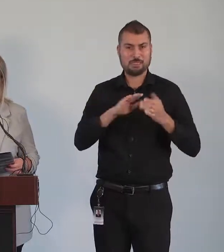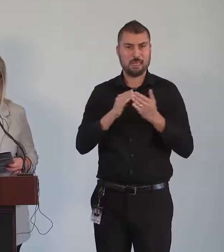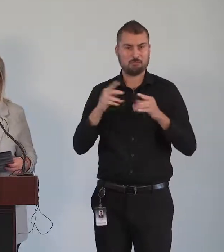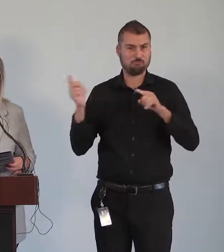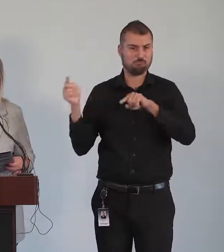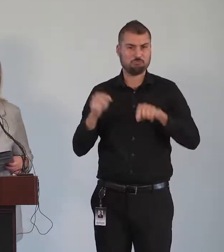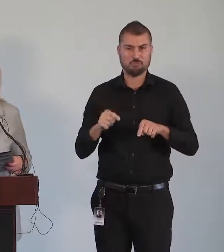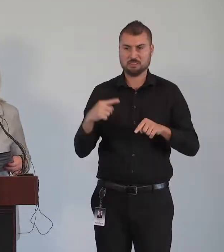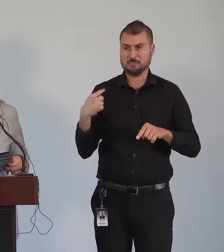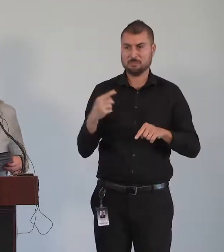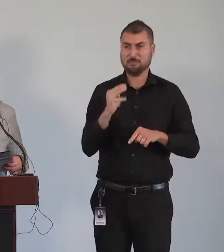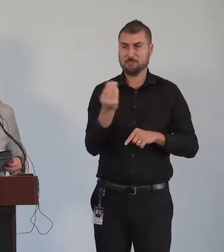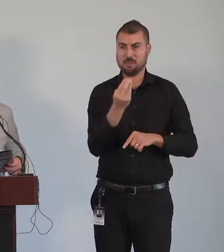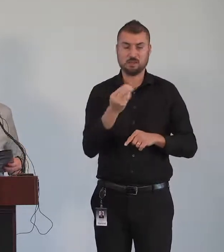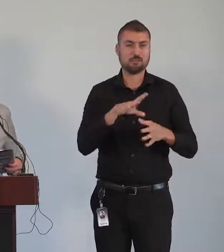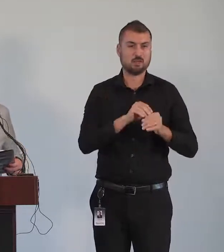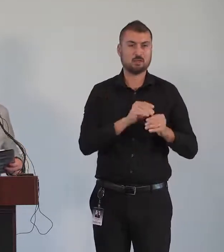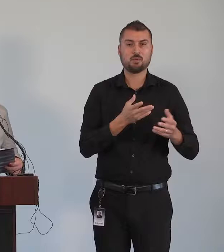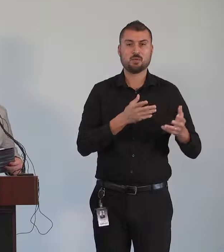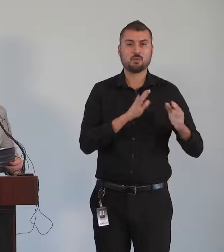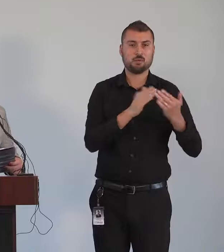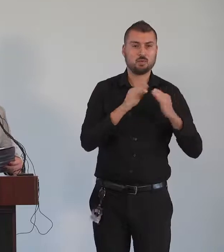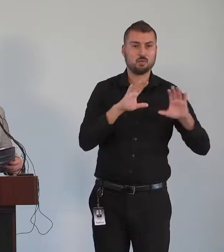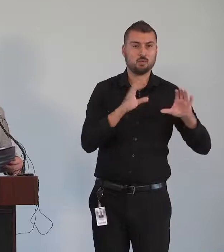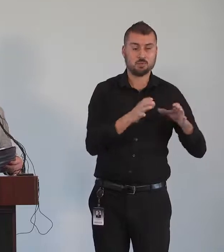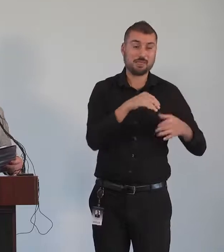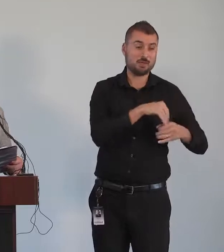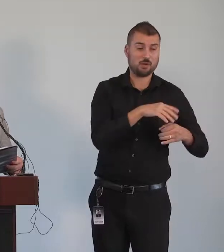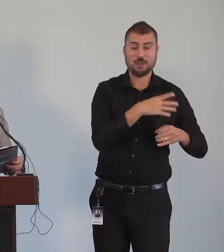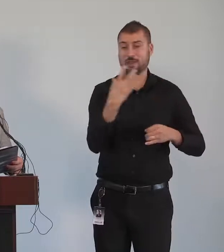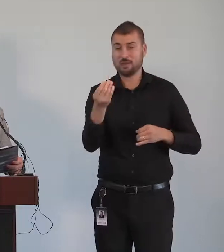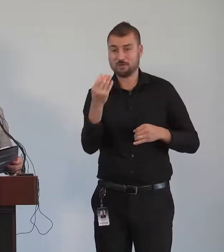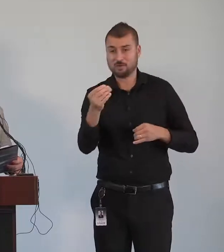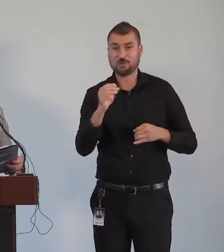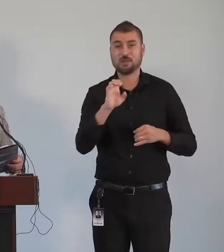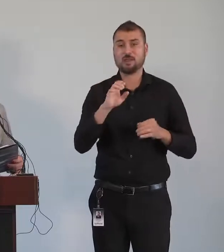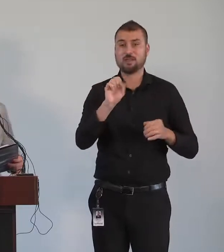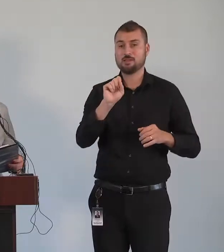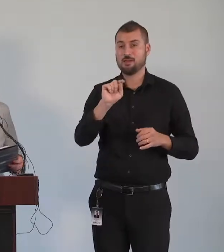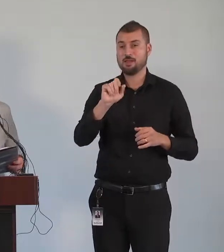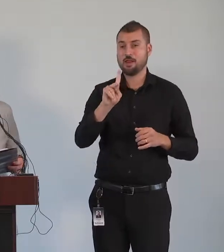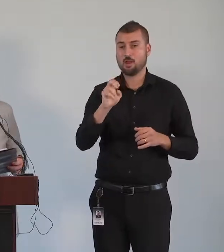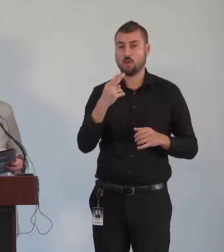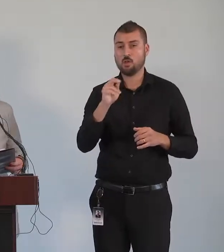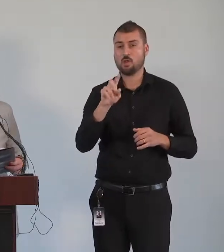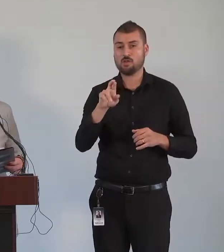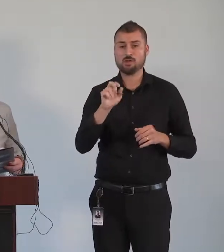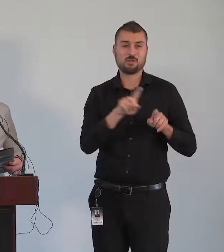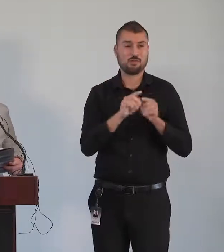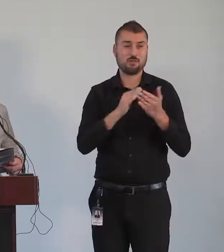grupos comunitarios interesados internos y externos y líderes comunitarios si Una vez que llegaron el lunes,